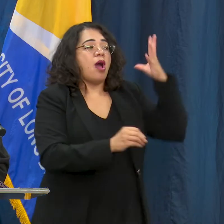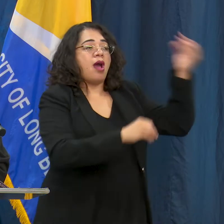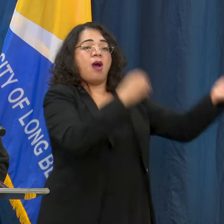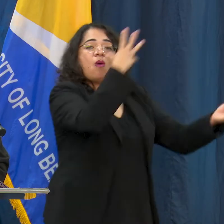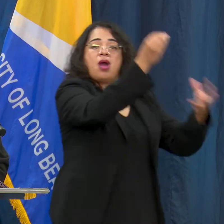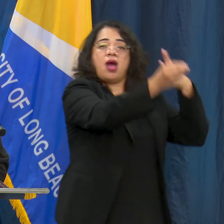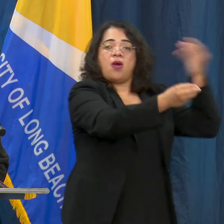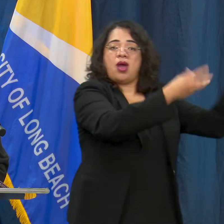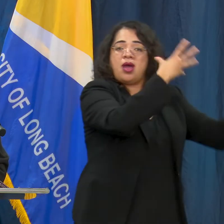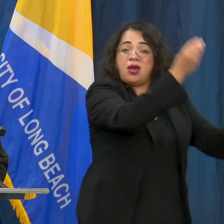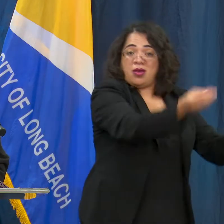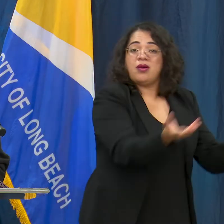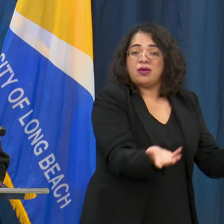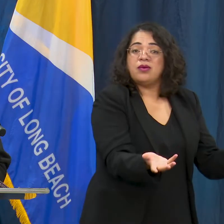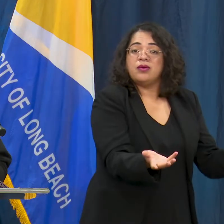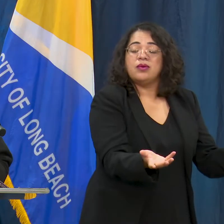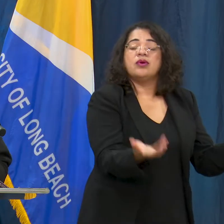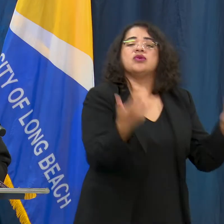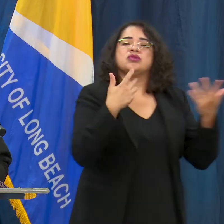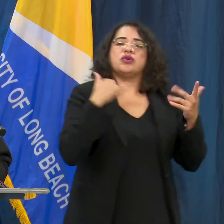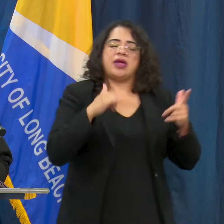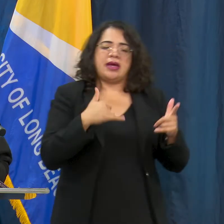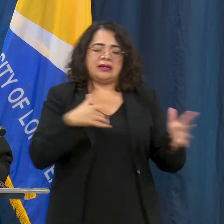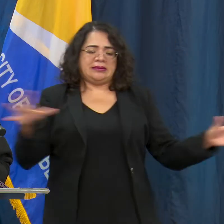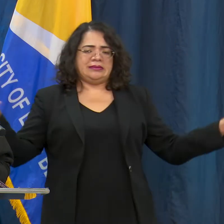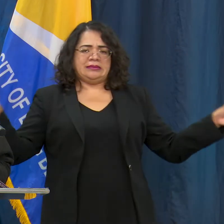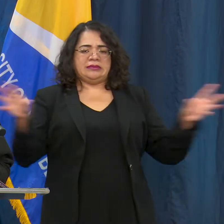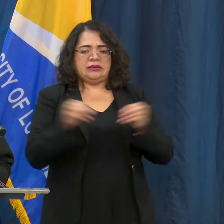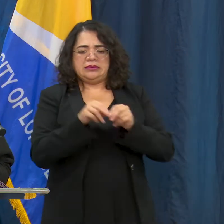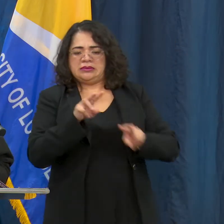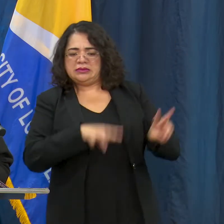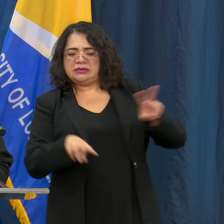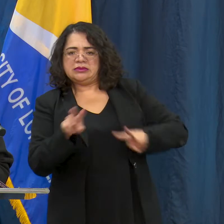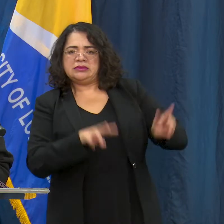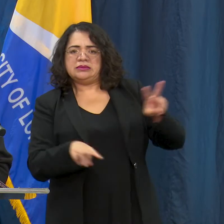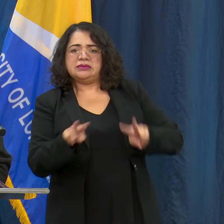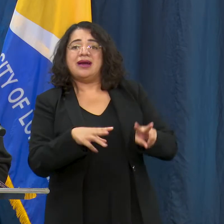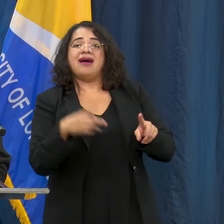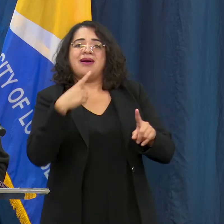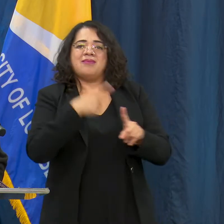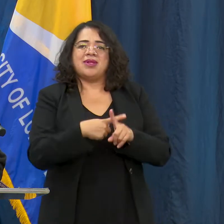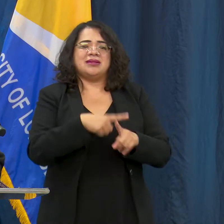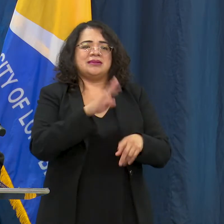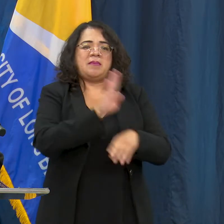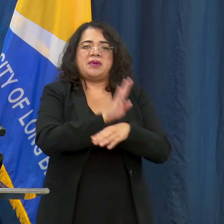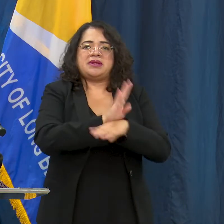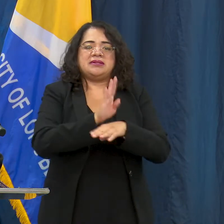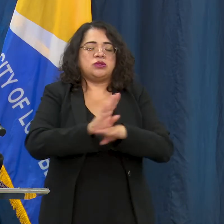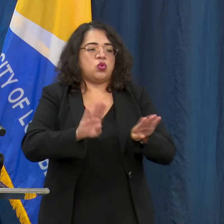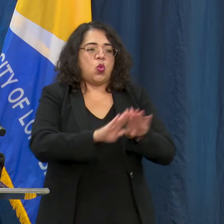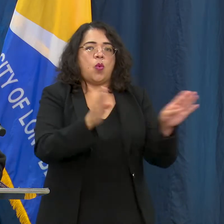semanas a medida que estar a abriendo mess negocios este amento NOS recuerda